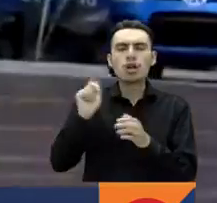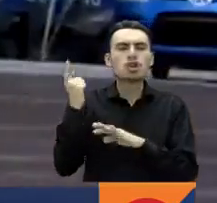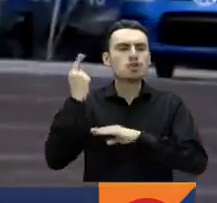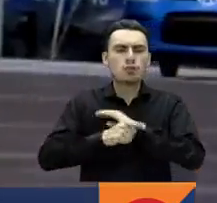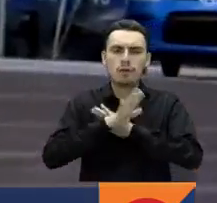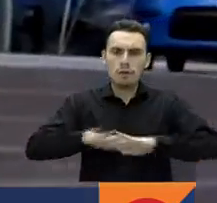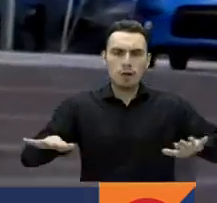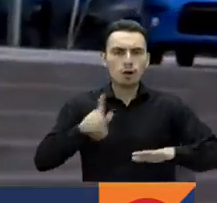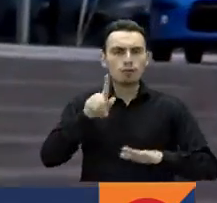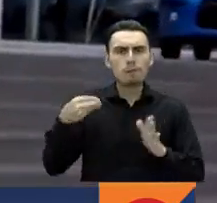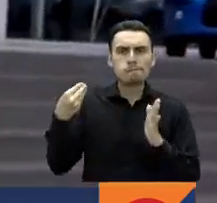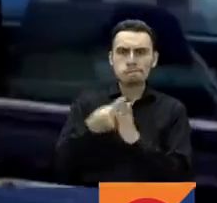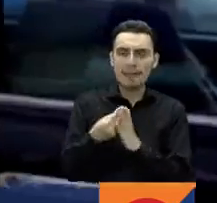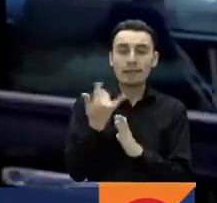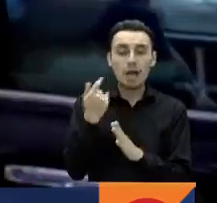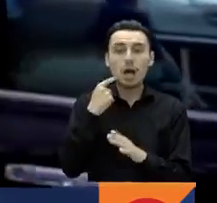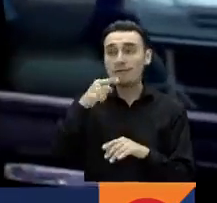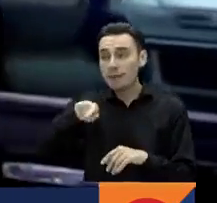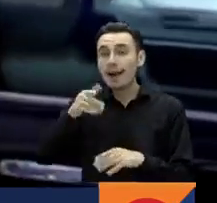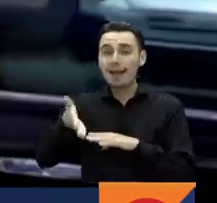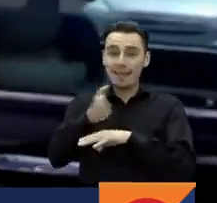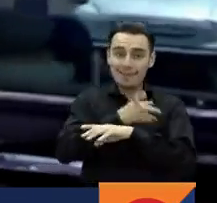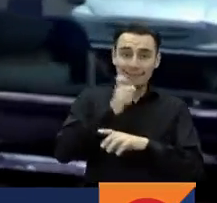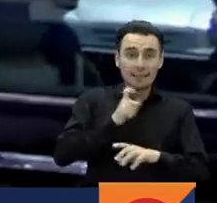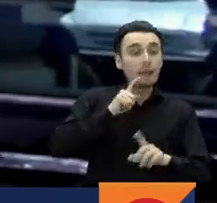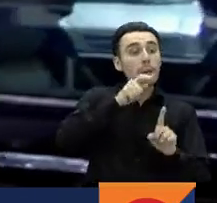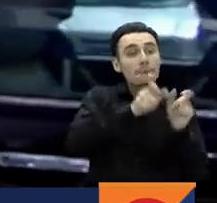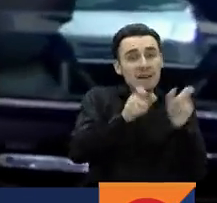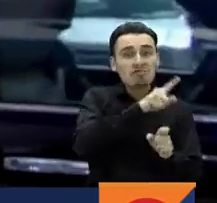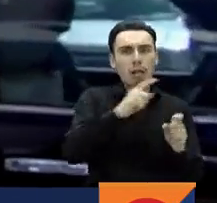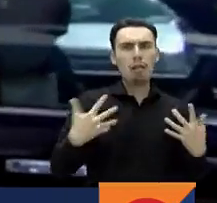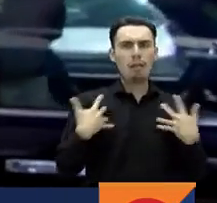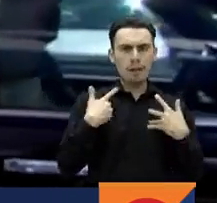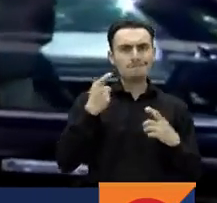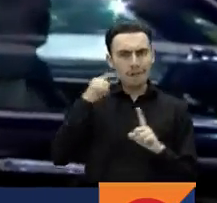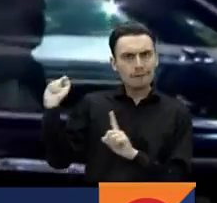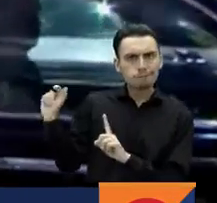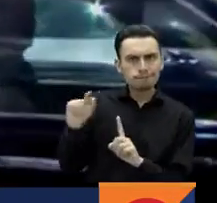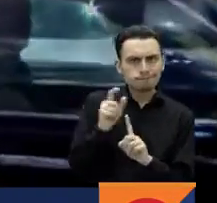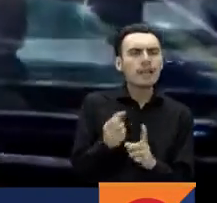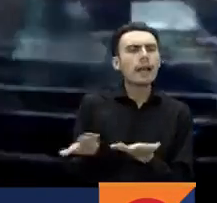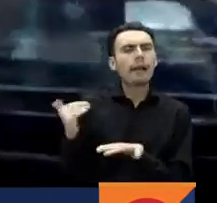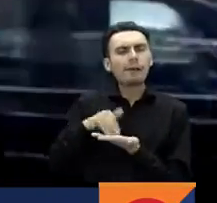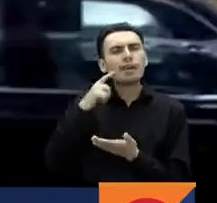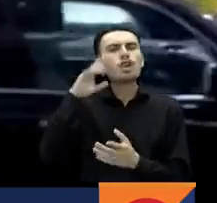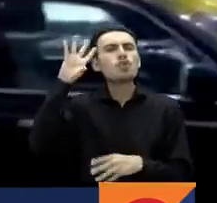atrás el tribunal tumbo la condena y